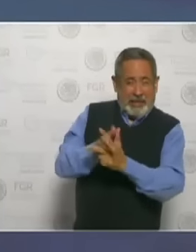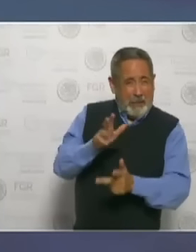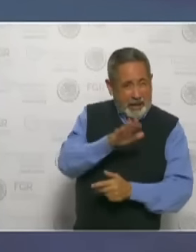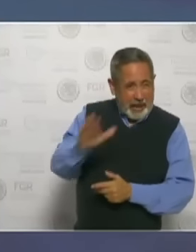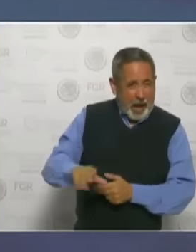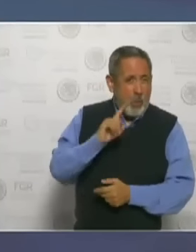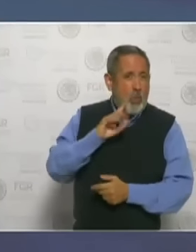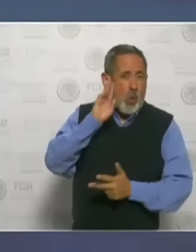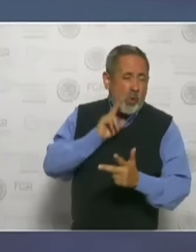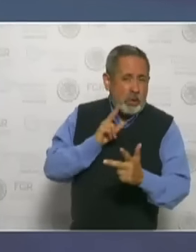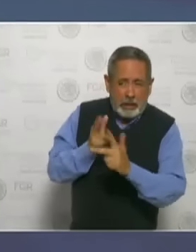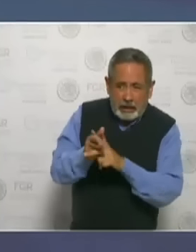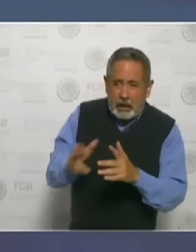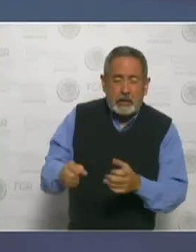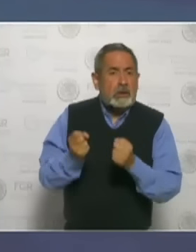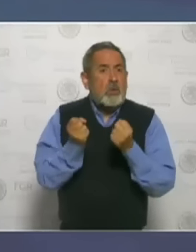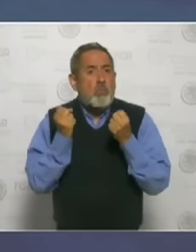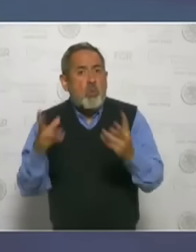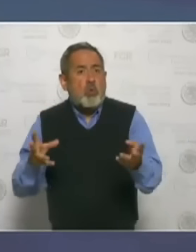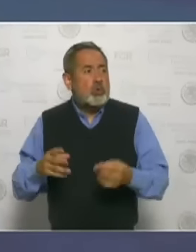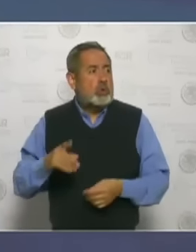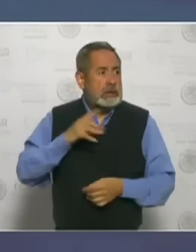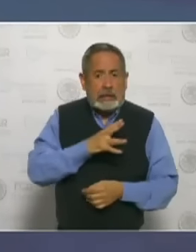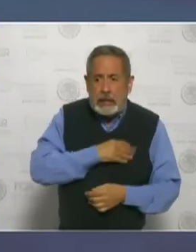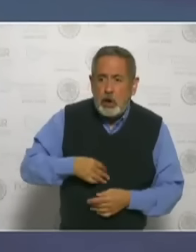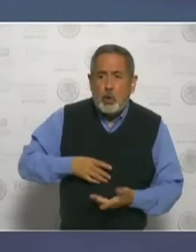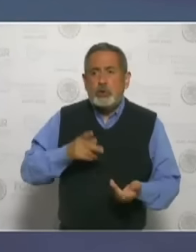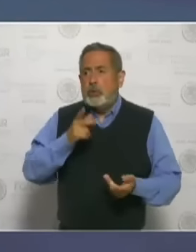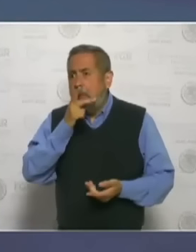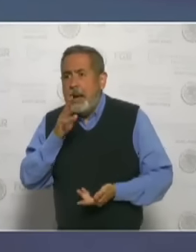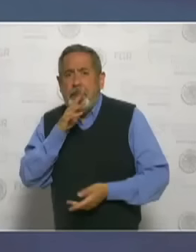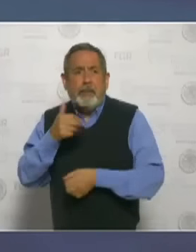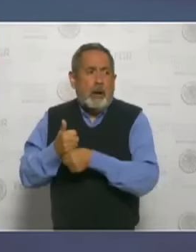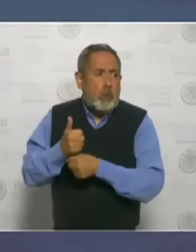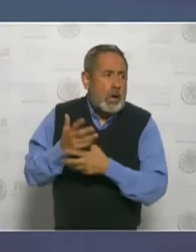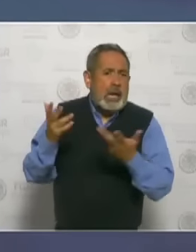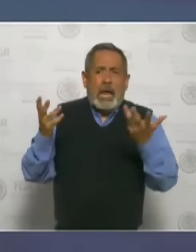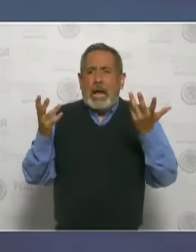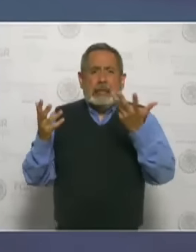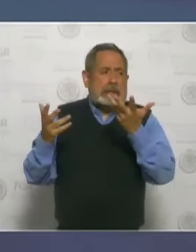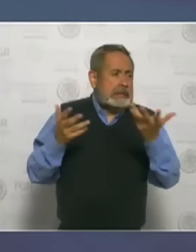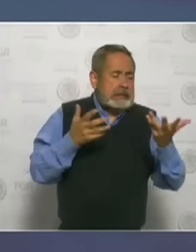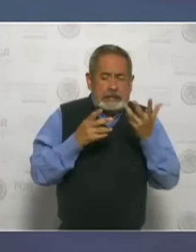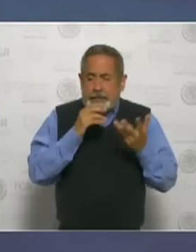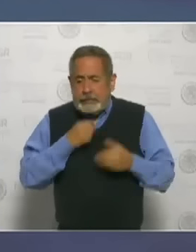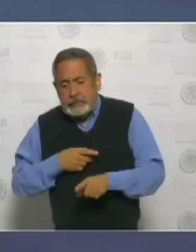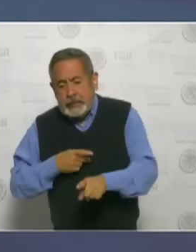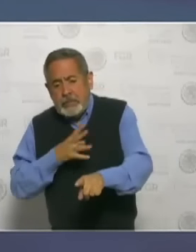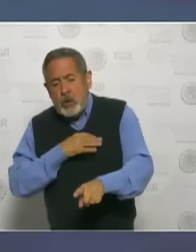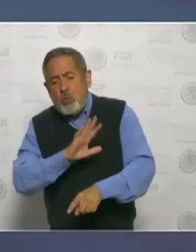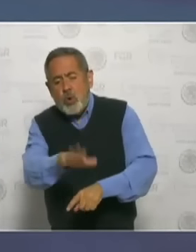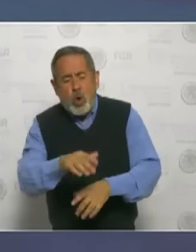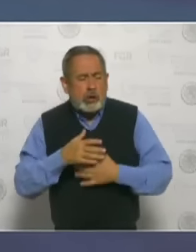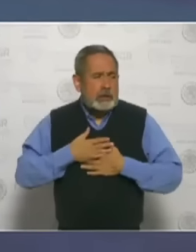de niños y de niñas, abuelas, asumiendo las funciones de las madres y un gran sufrimiento